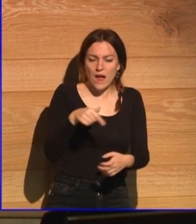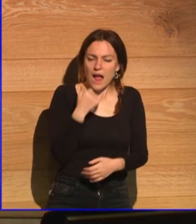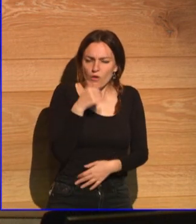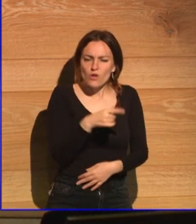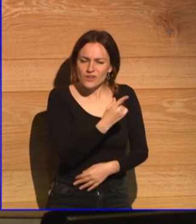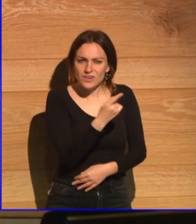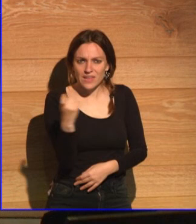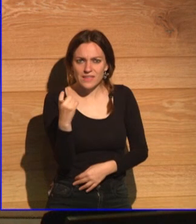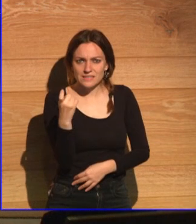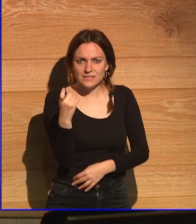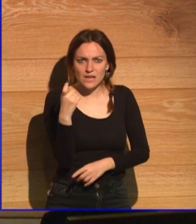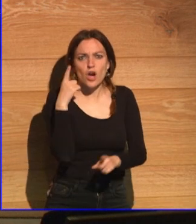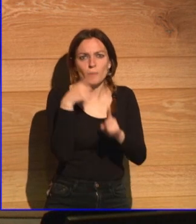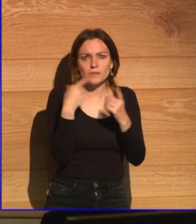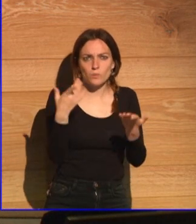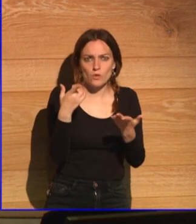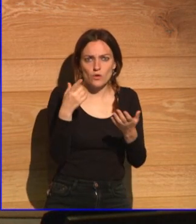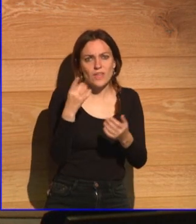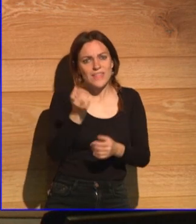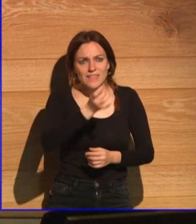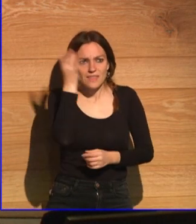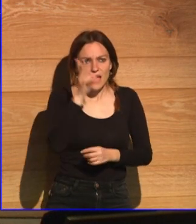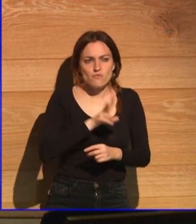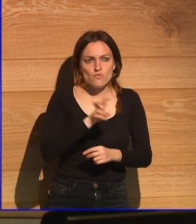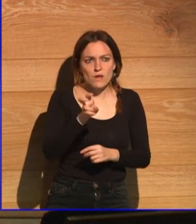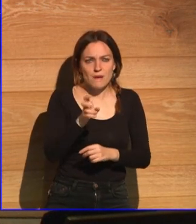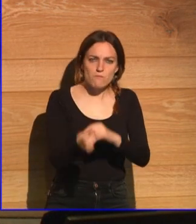una nueva idea de lo que podría ser el heroísmo